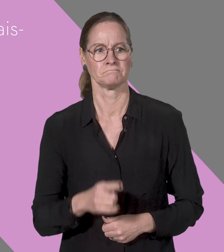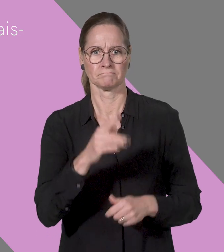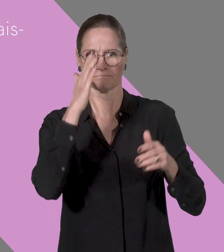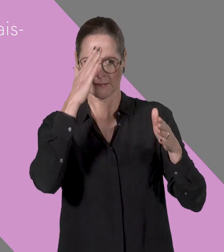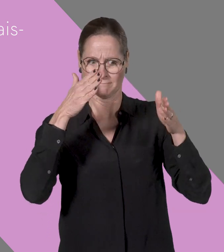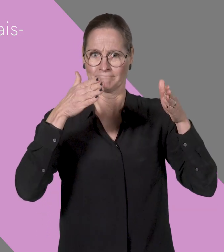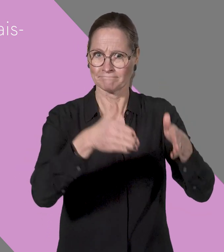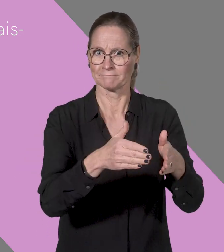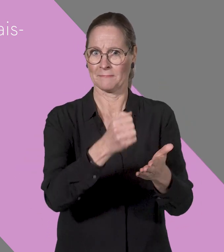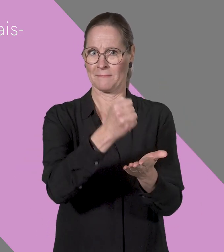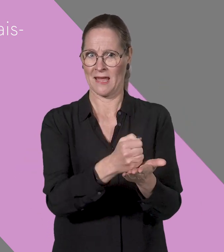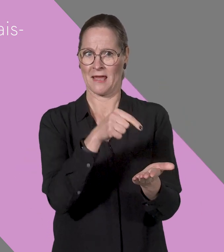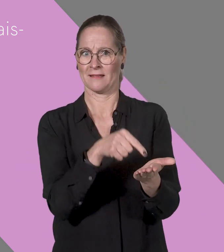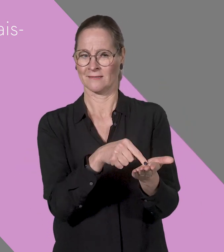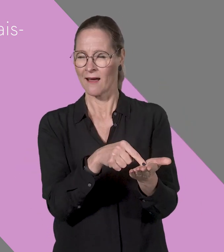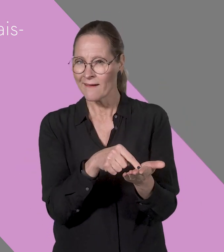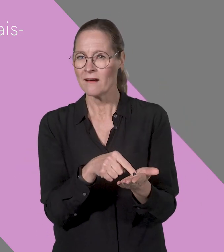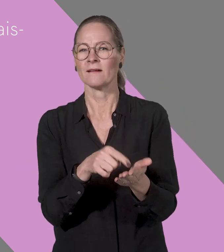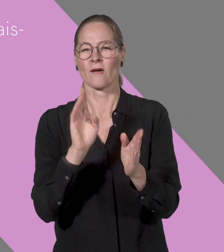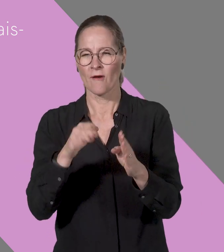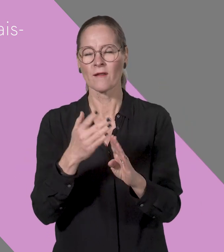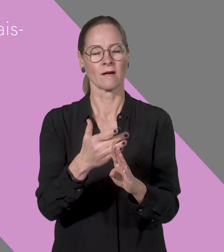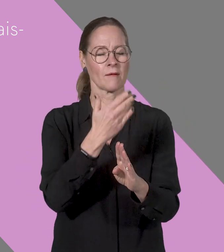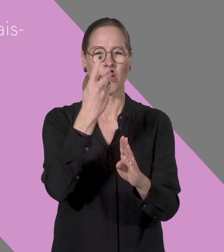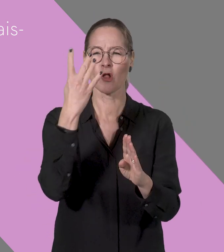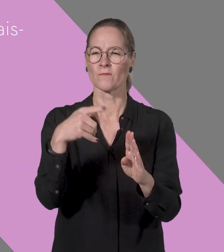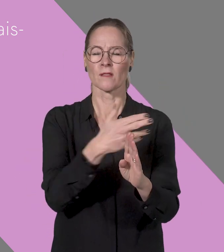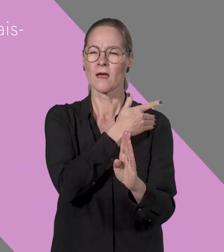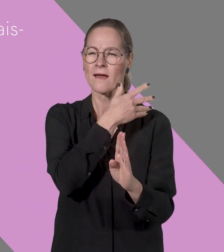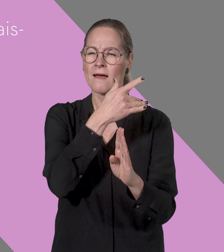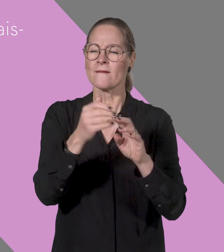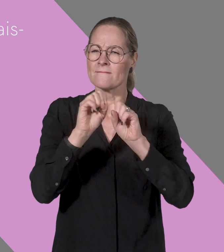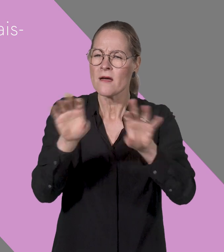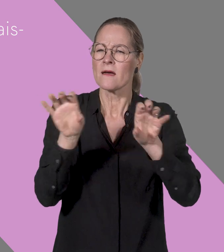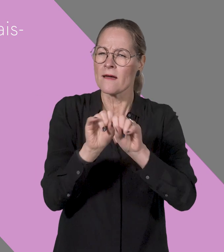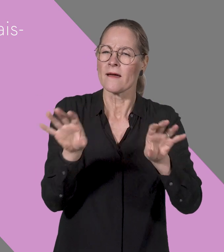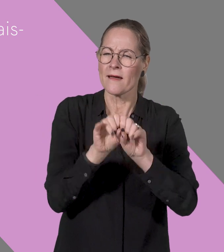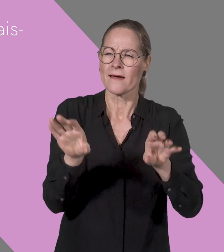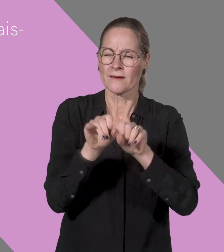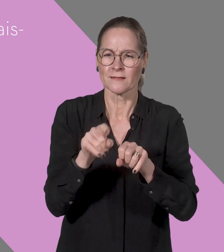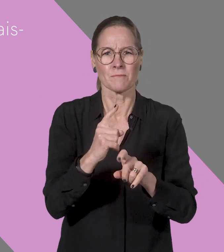Keskittämispäätöstä edelsi useiden vuosien vaikuttamistyö, -